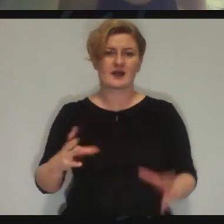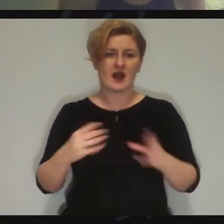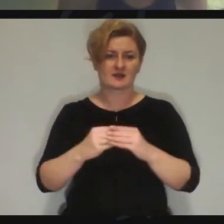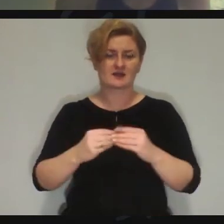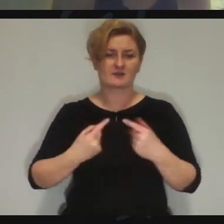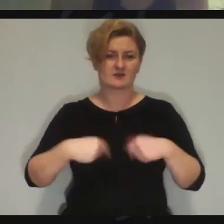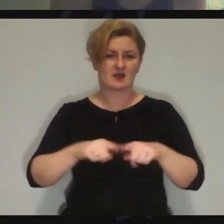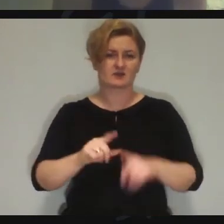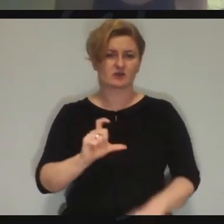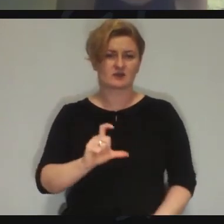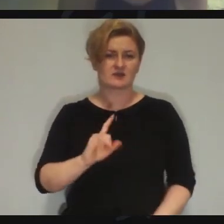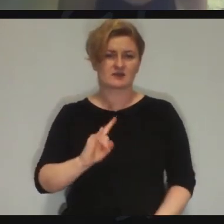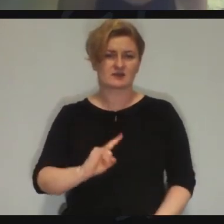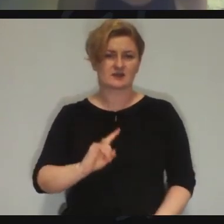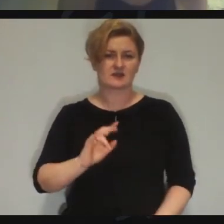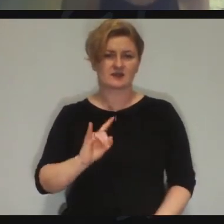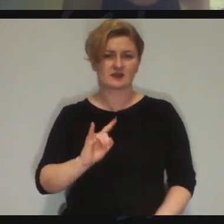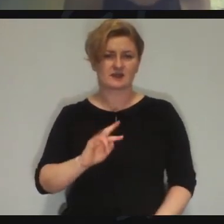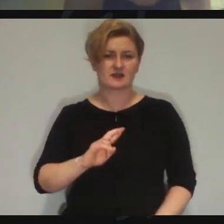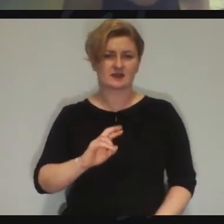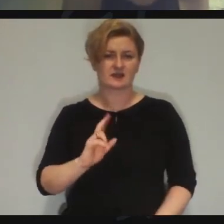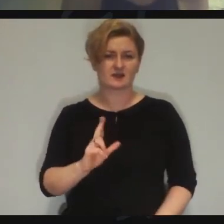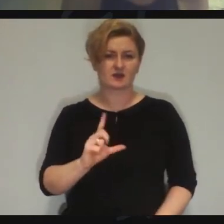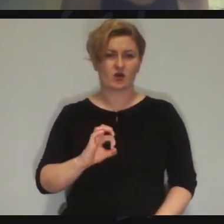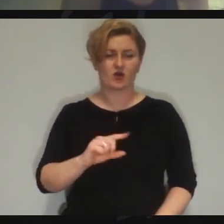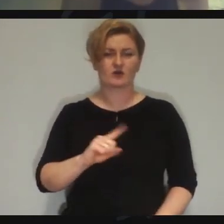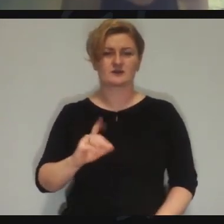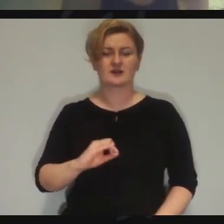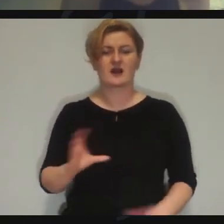i jestem bardzo zaszczycona tą współpracą.